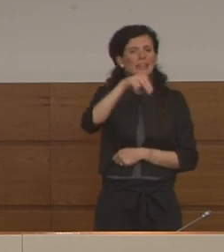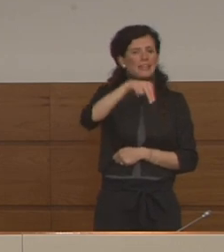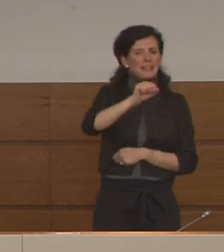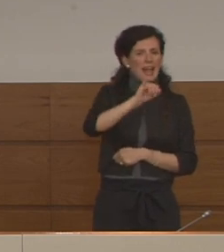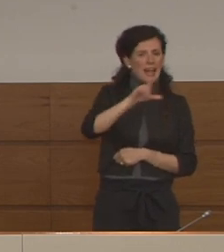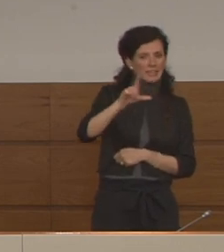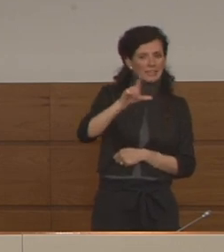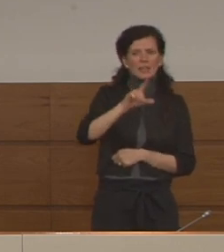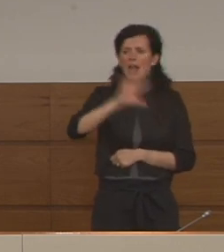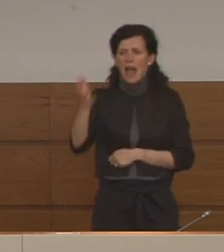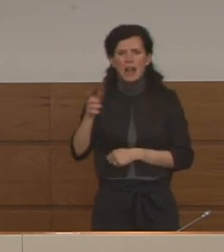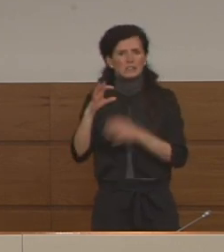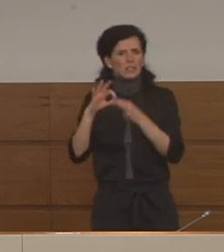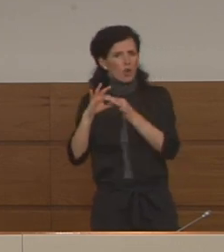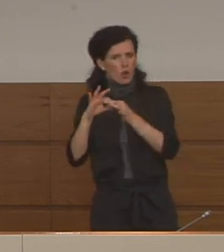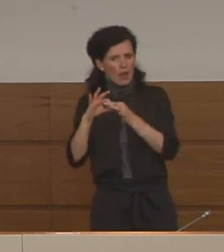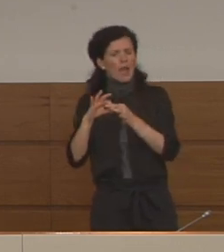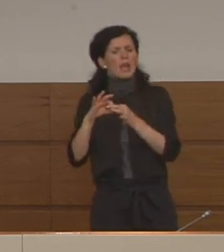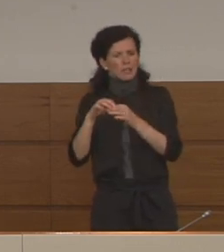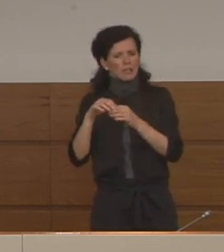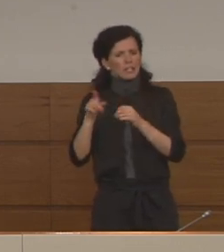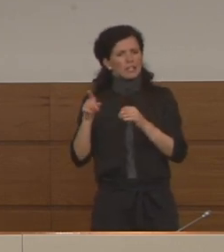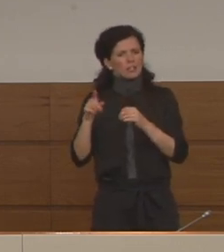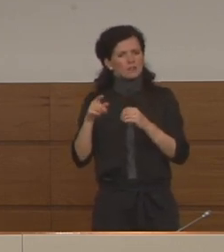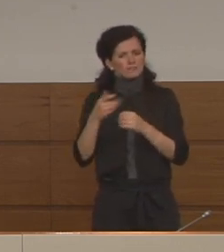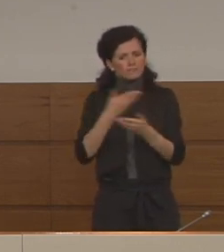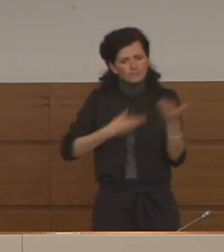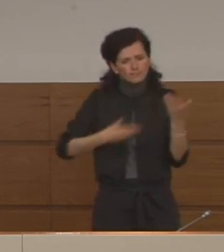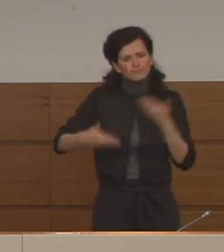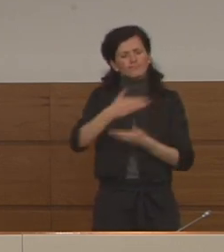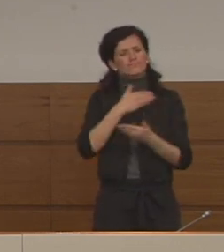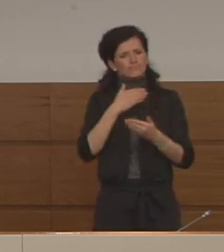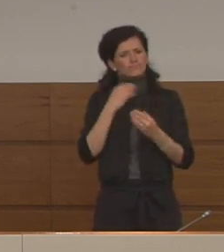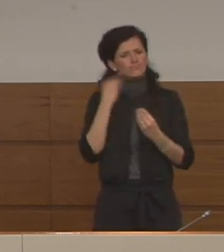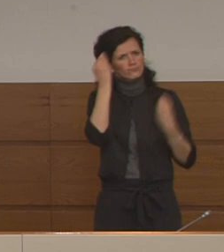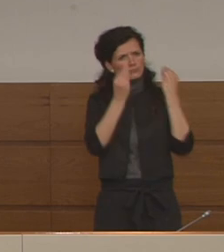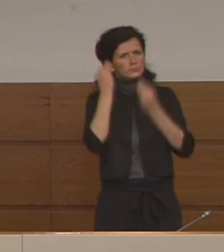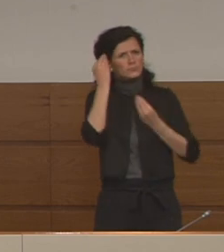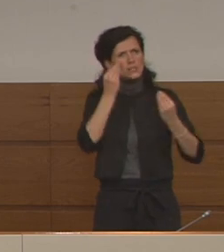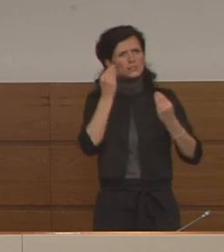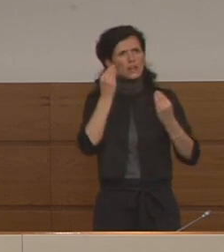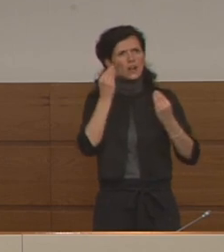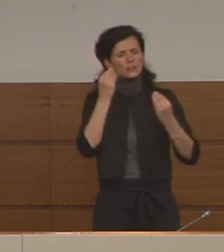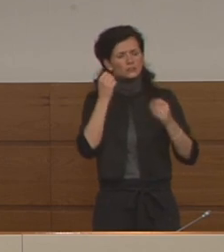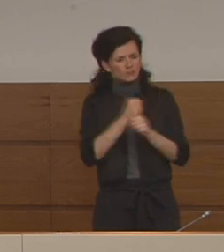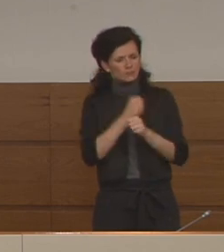tutti gli altri si è delineato un profilo che andrà poi applicato.